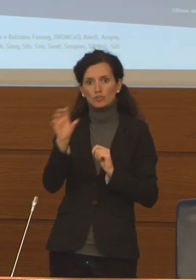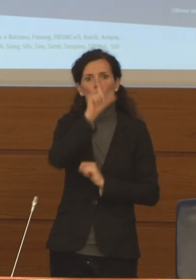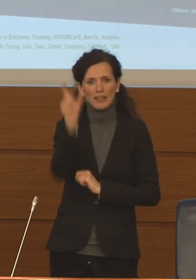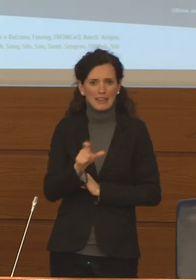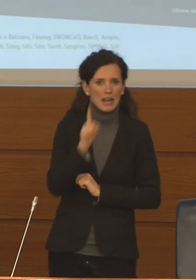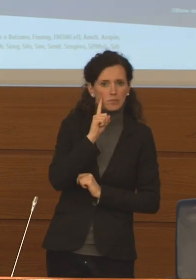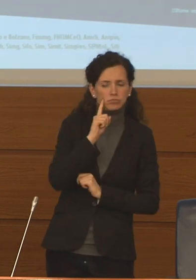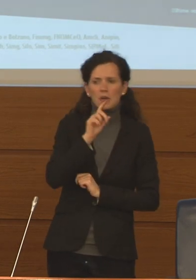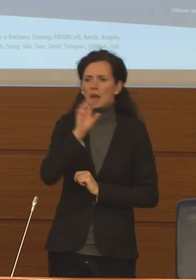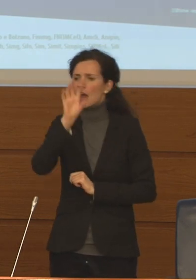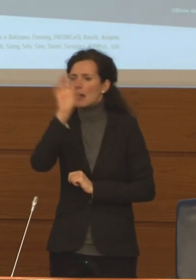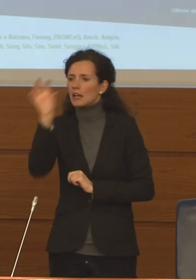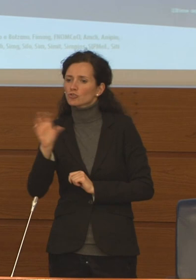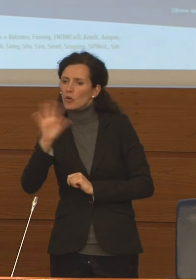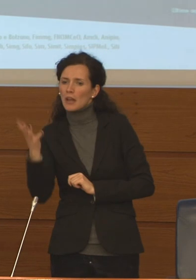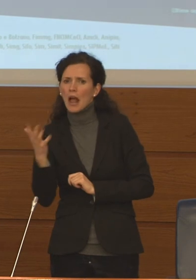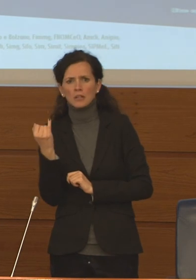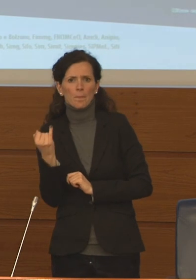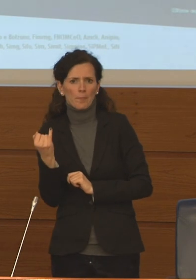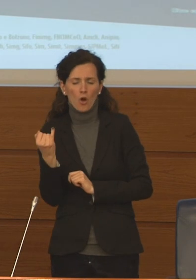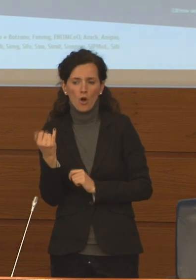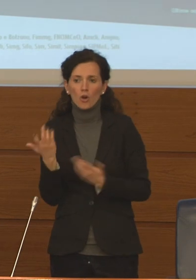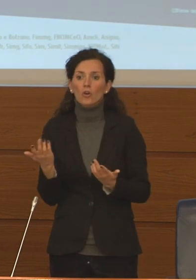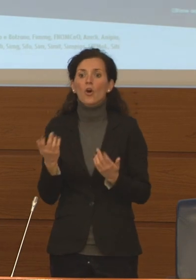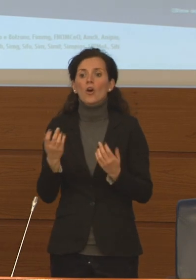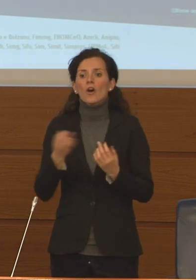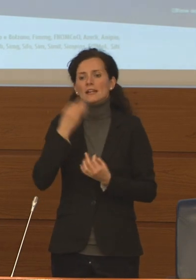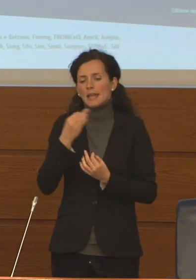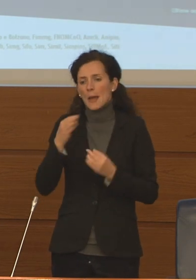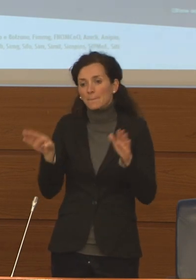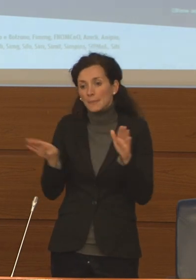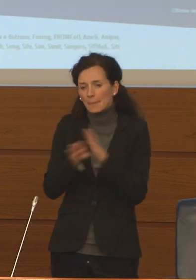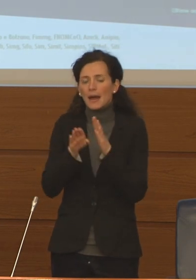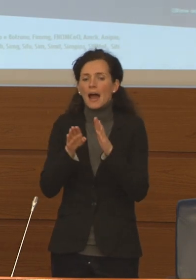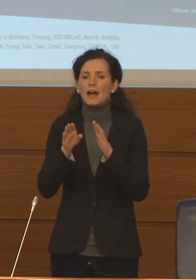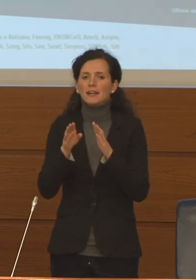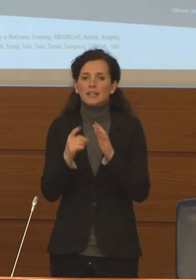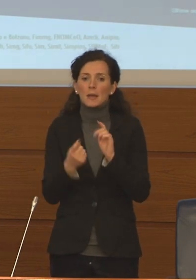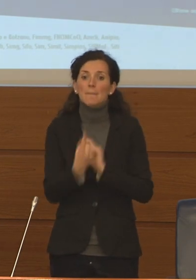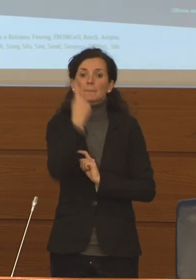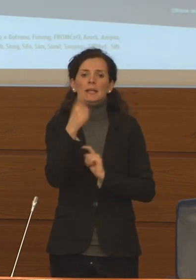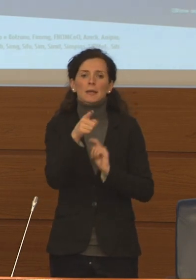spesso riconducibili alla fonte primaria, ai focolai primari,